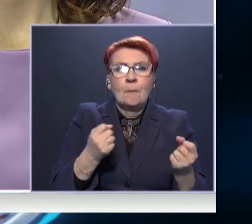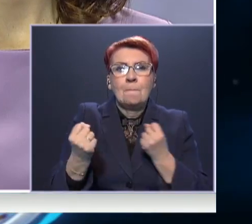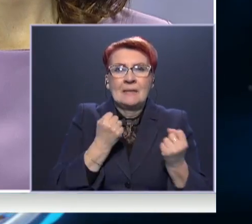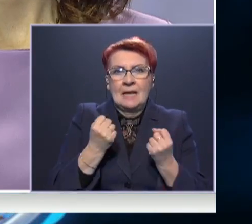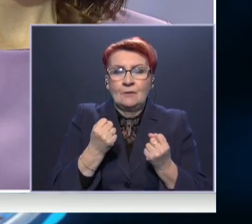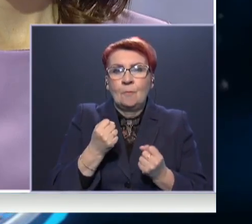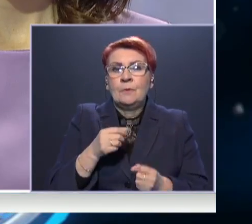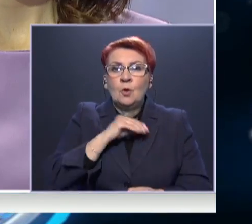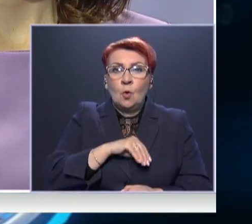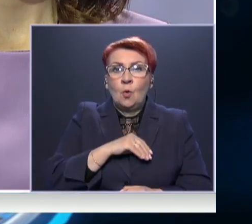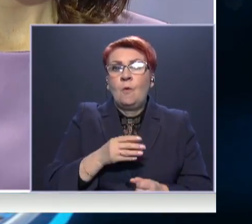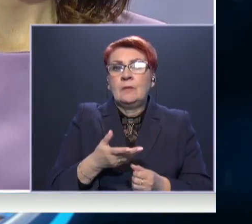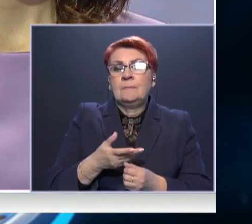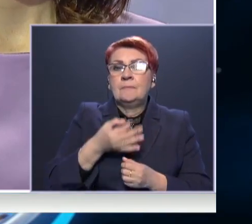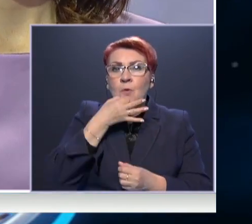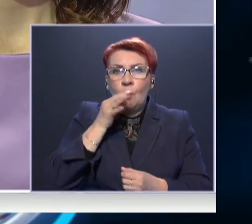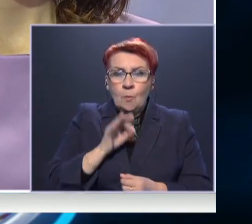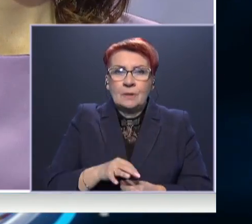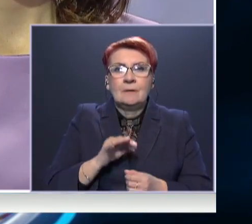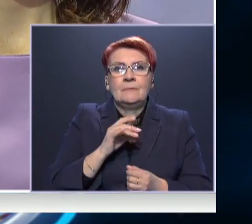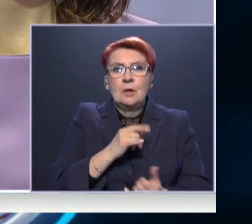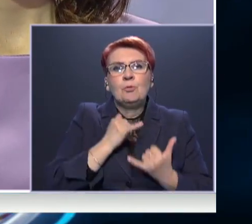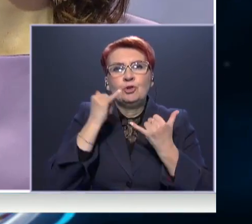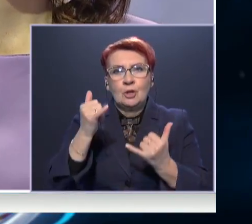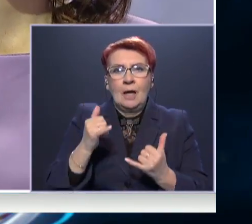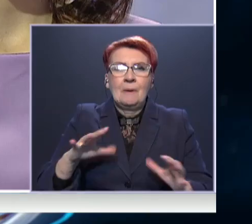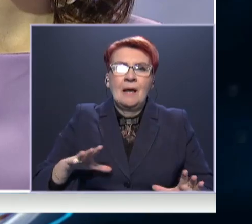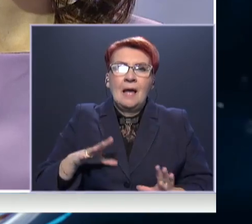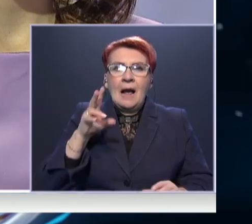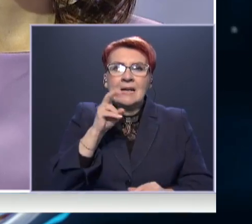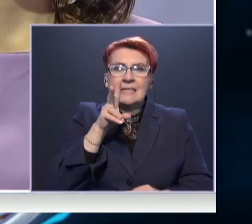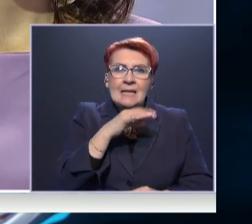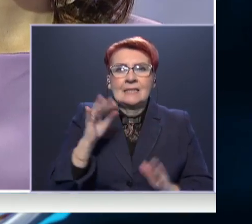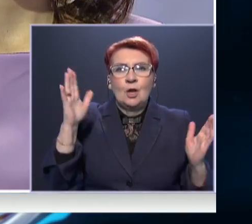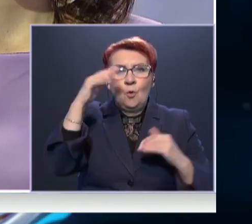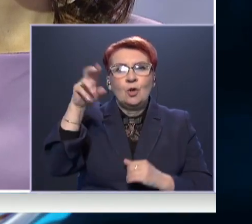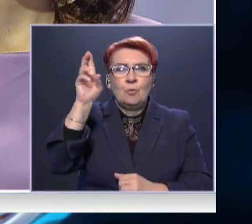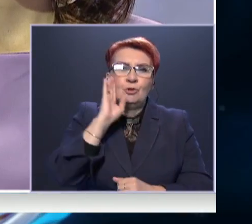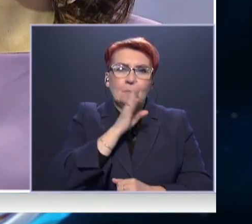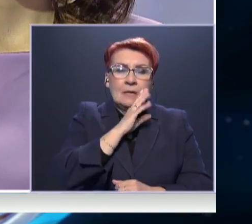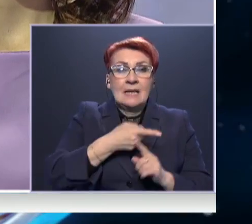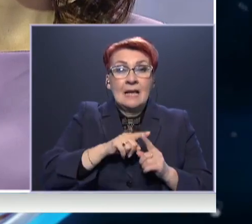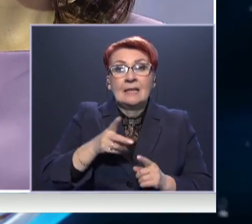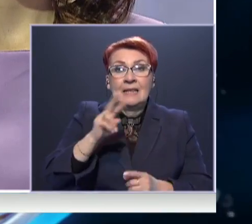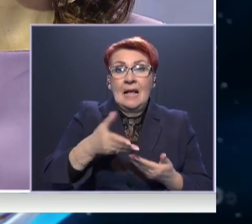опытом почитанием Казанской иконы Божией Матери он является для нас вызовом и поводом задуматься О